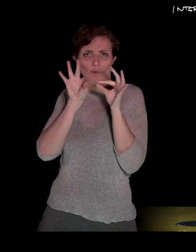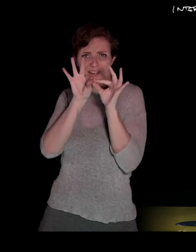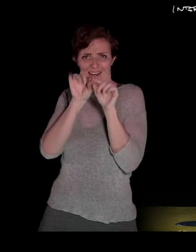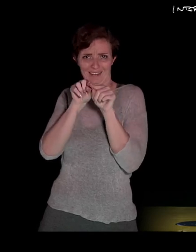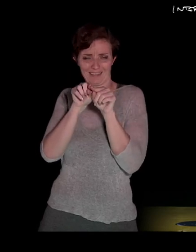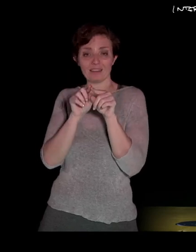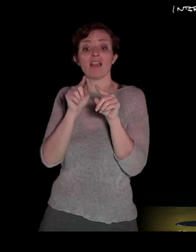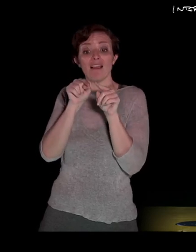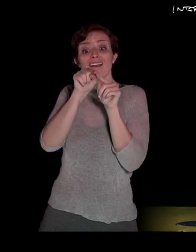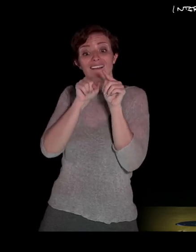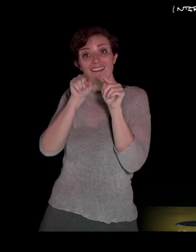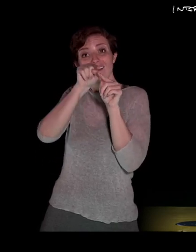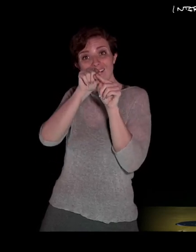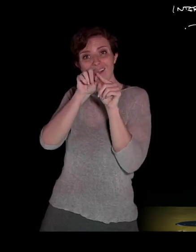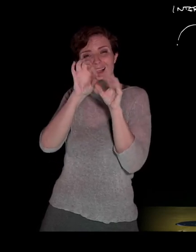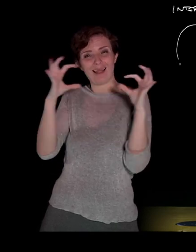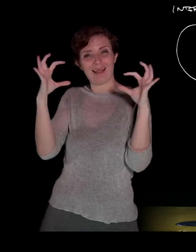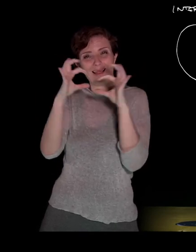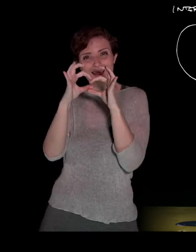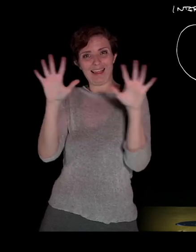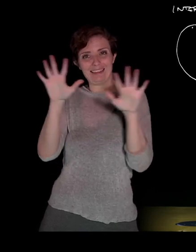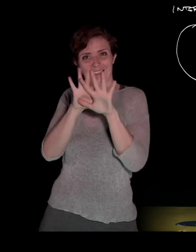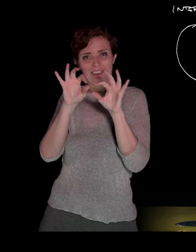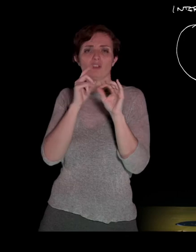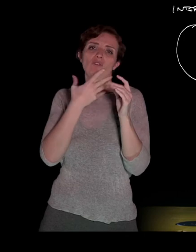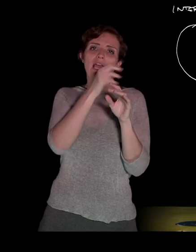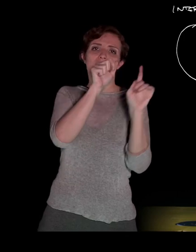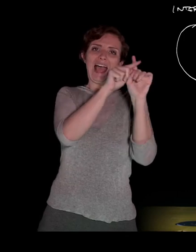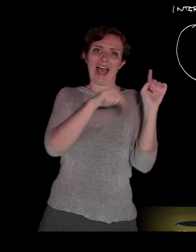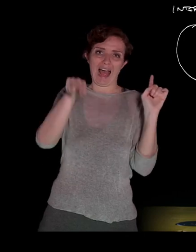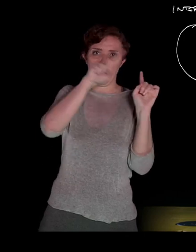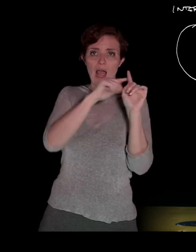È un insieme in particolare, quindi prendiamo l'insieme 'A'... ..prendiamo l'insieme 'B'...